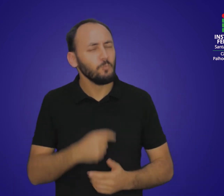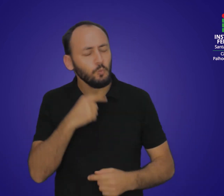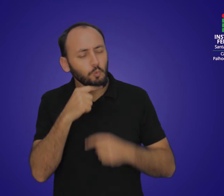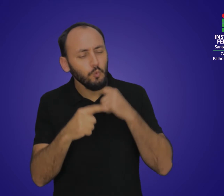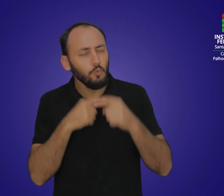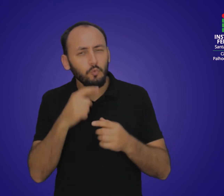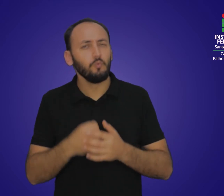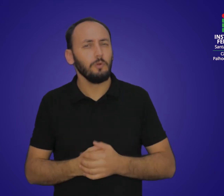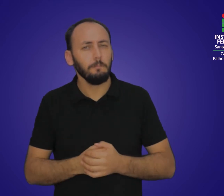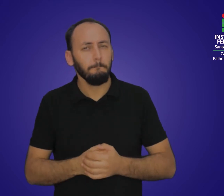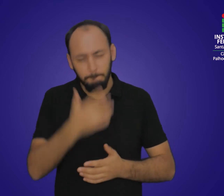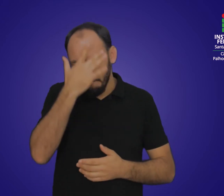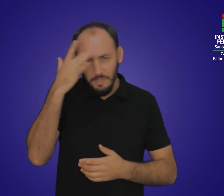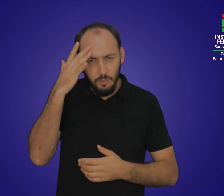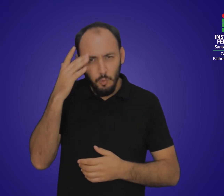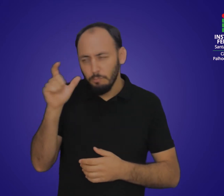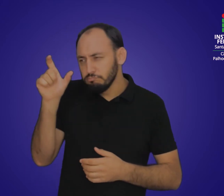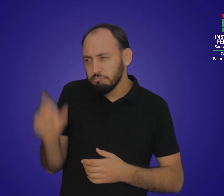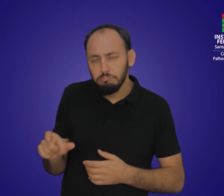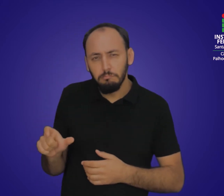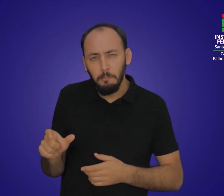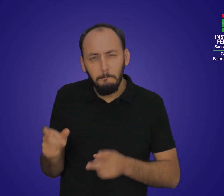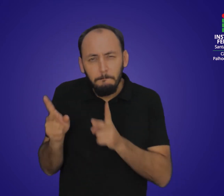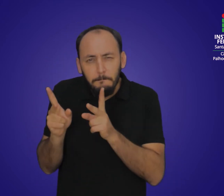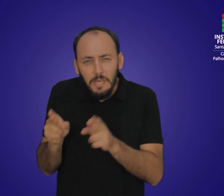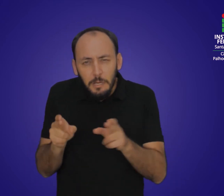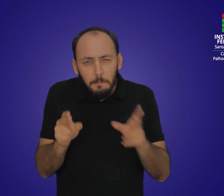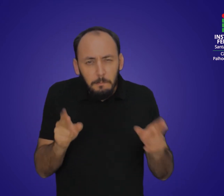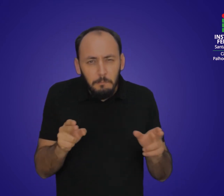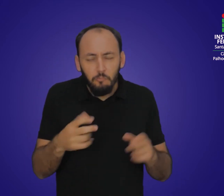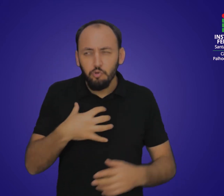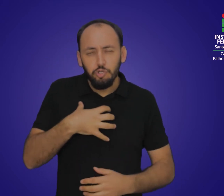Existem muitas dúvidas sobre isso.